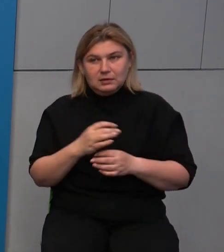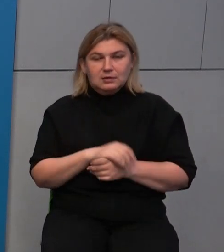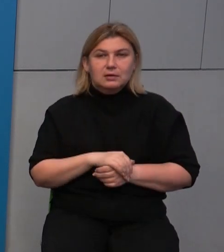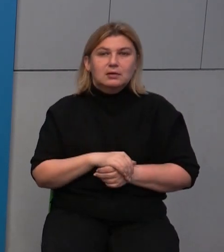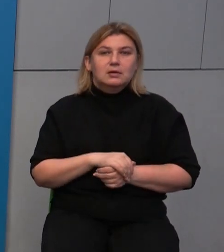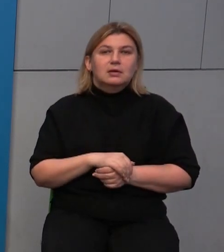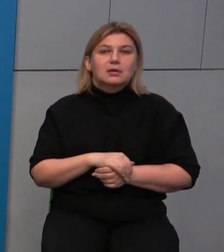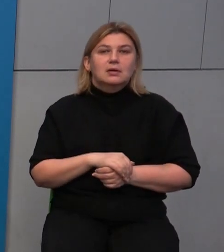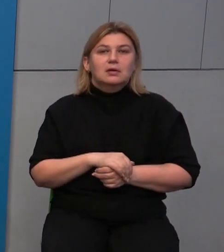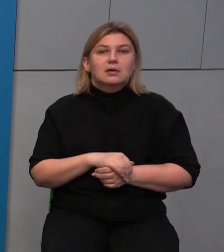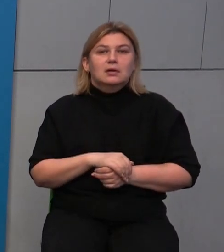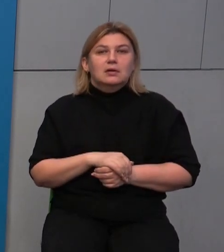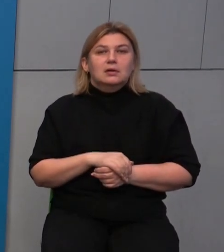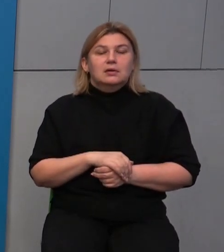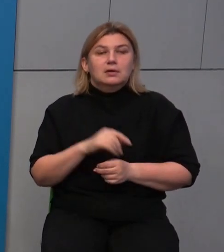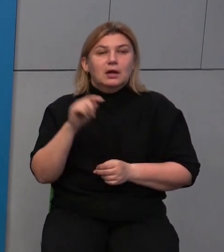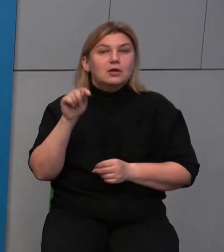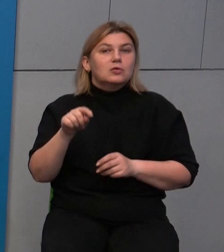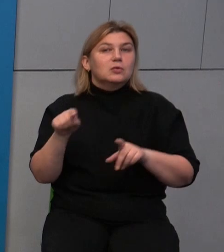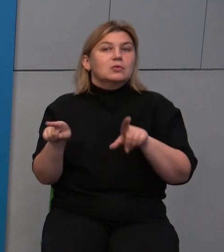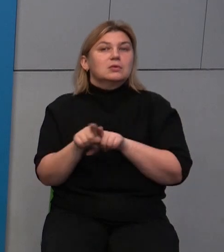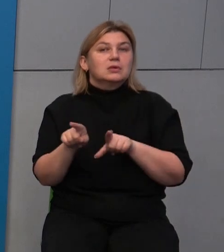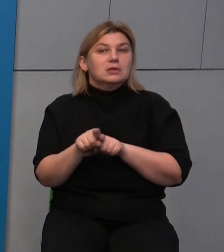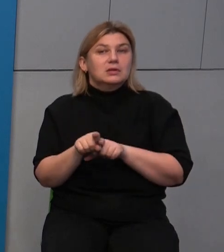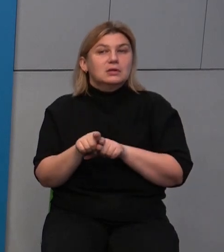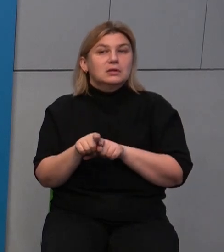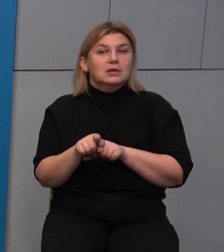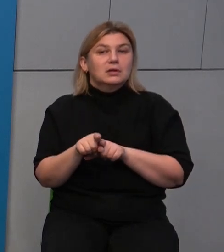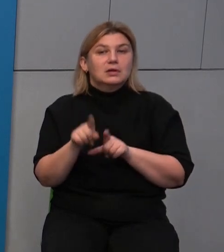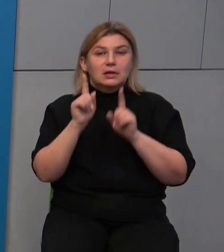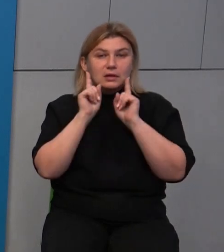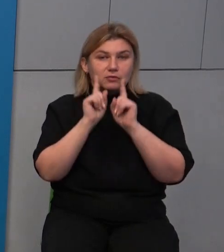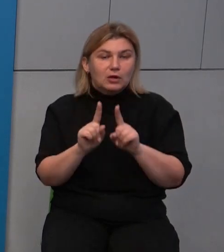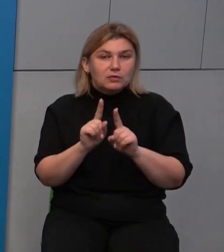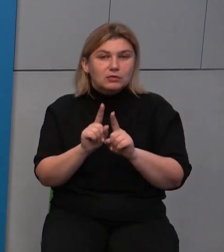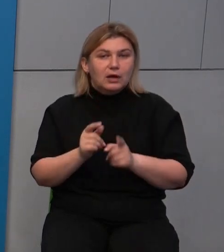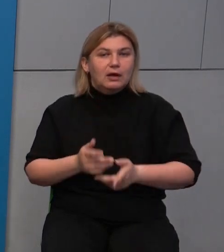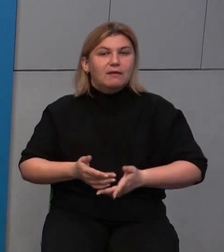No, tutaj jest też kwestia tego, że rzeczywiście wiele tych pomysłów